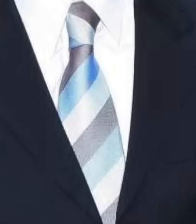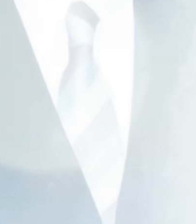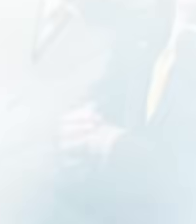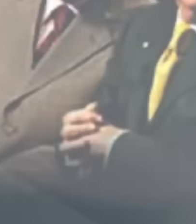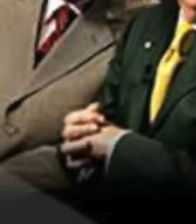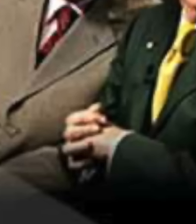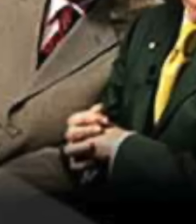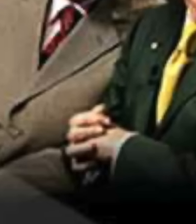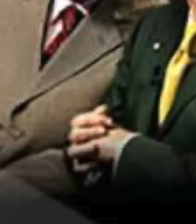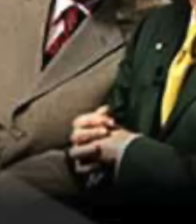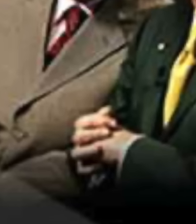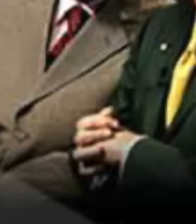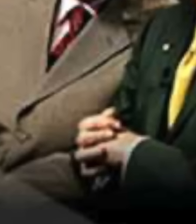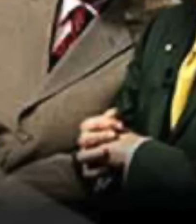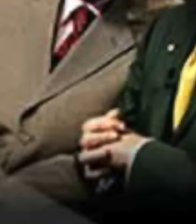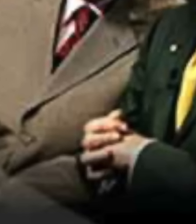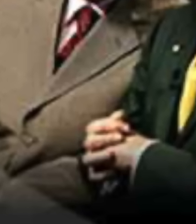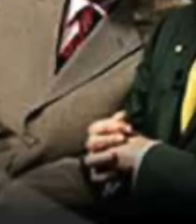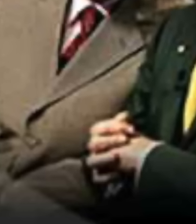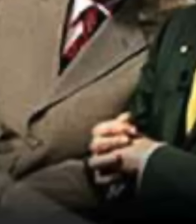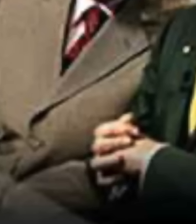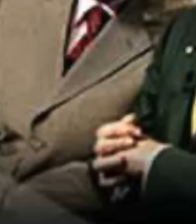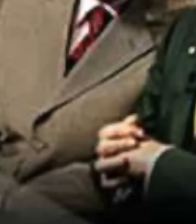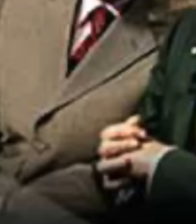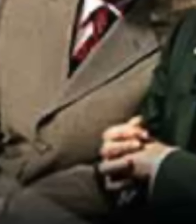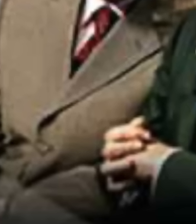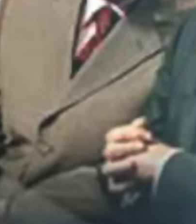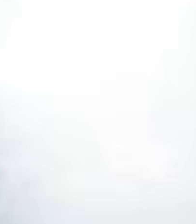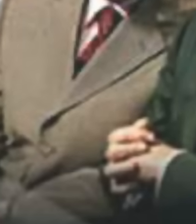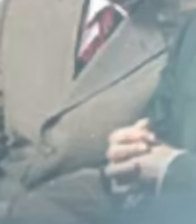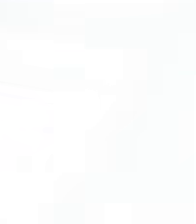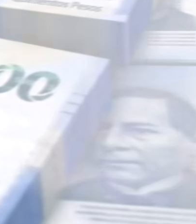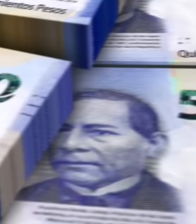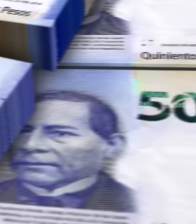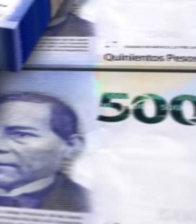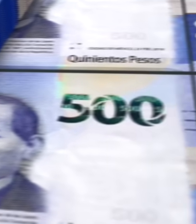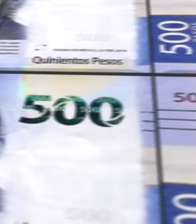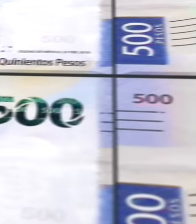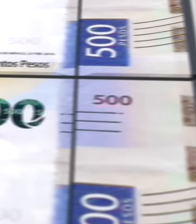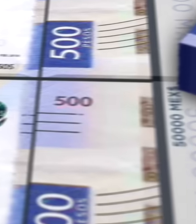conocido popularmente como el chayote creó una simbiosis tóxica, donde grandes cantidades de